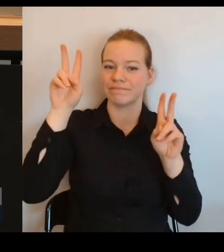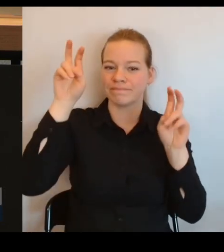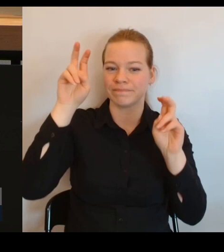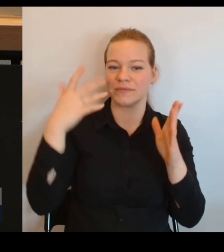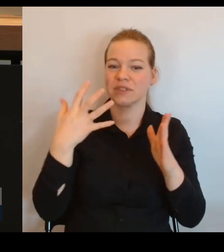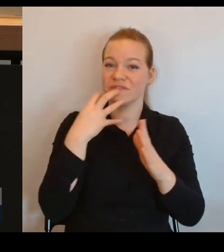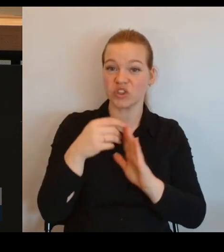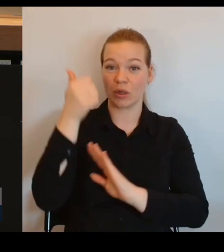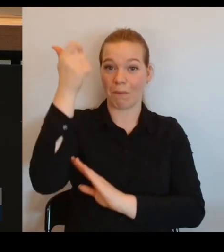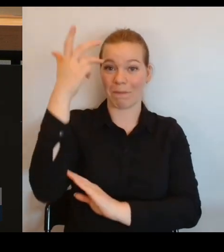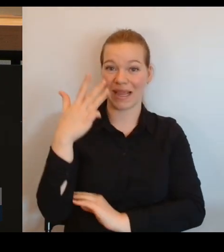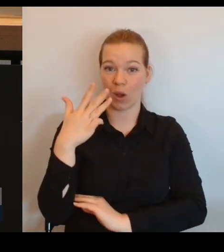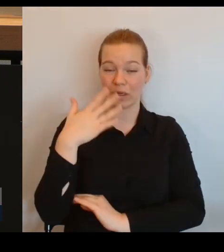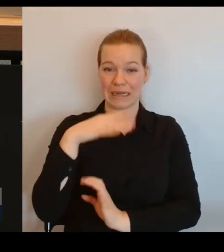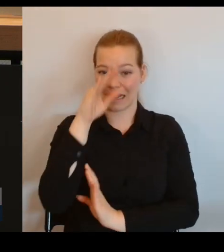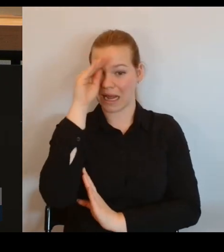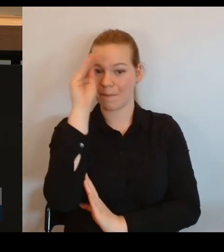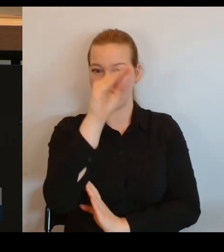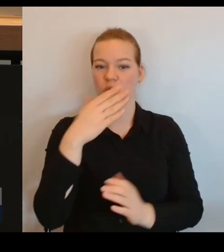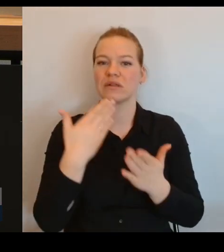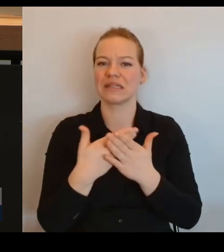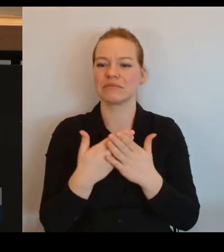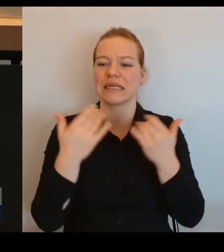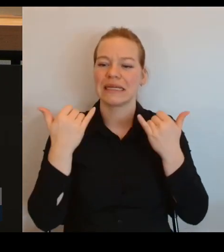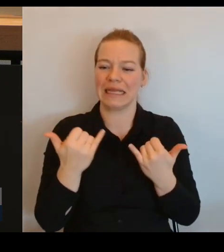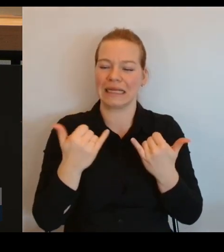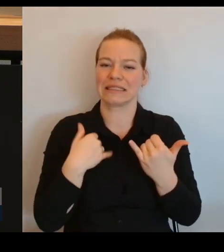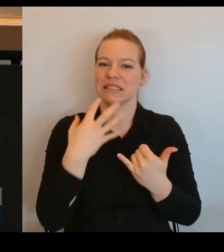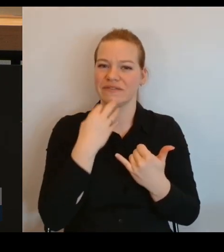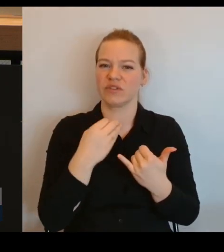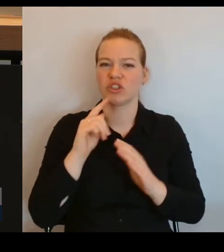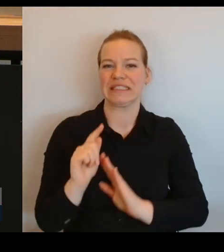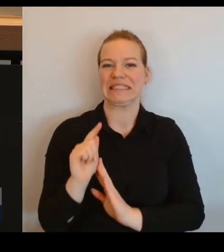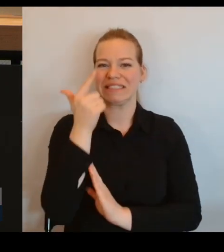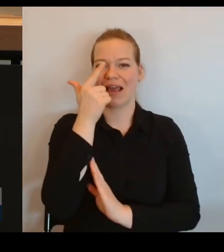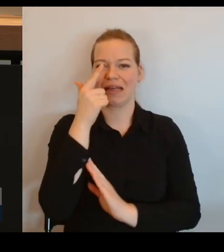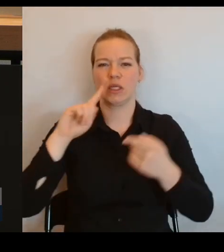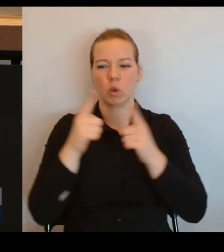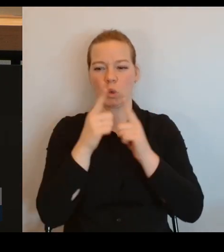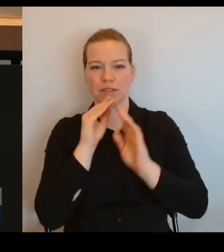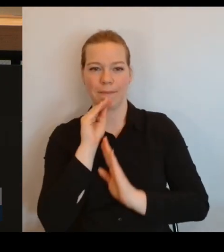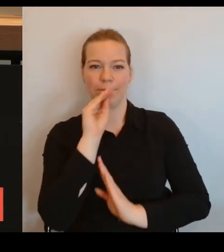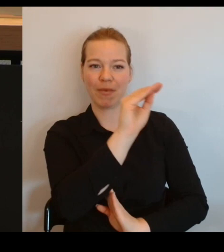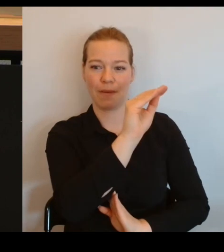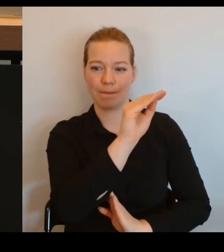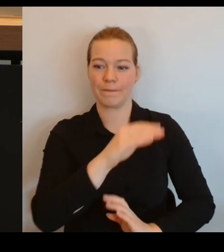zweite Kurzintervention zu nutzen. Ich glaube, es ist auch an dieser Stelle sinnvoll, noch mal